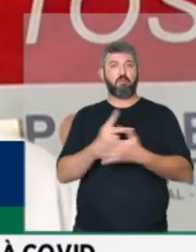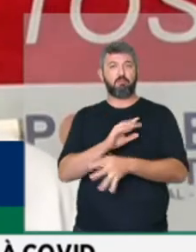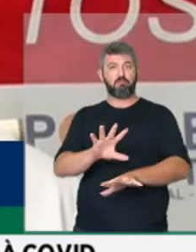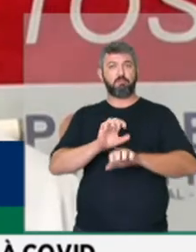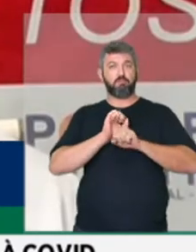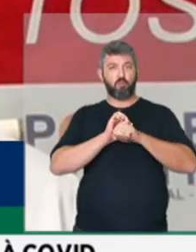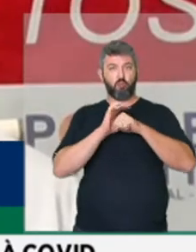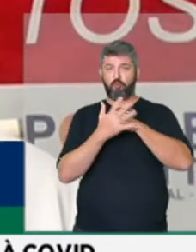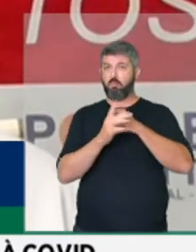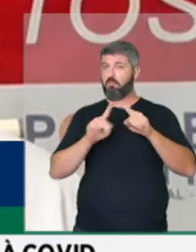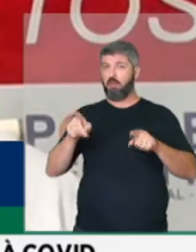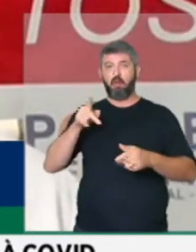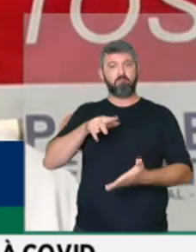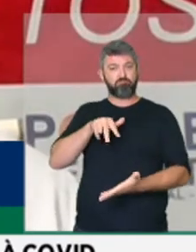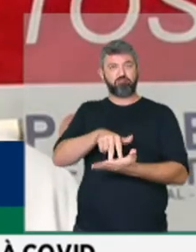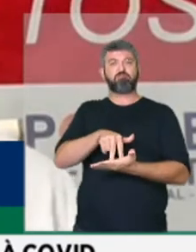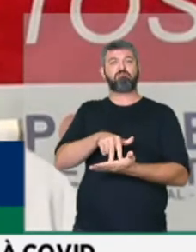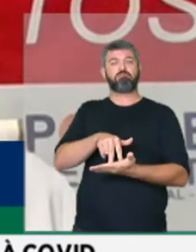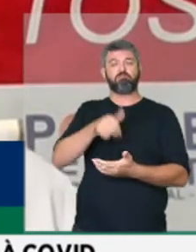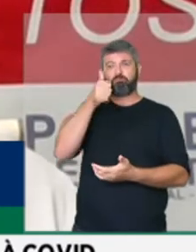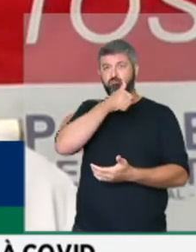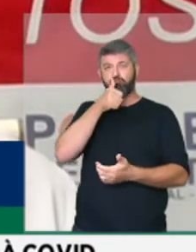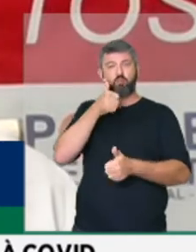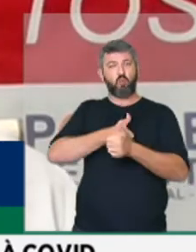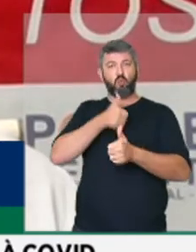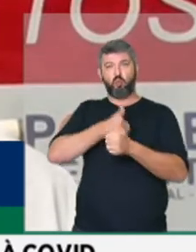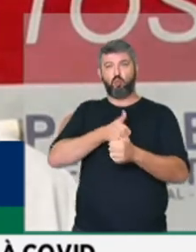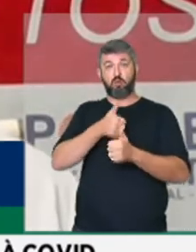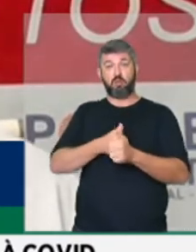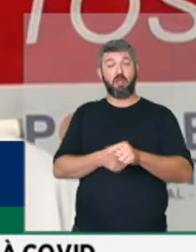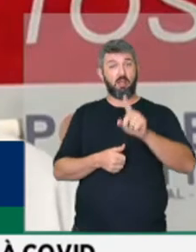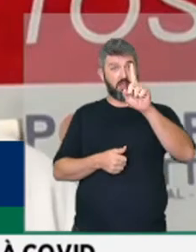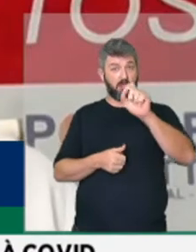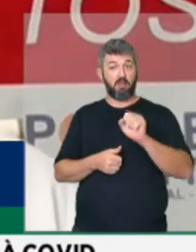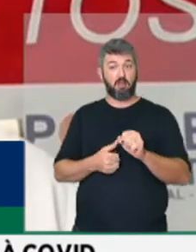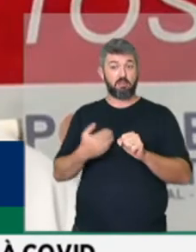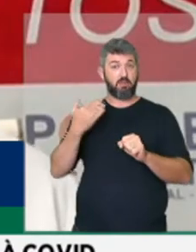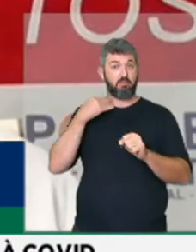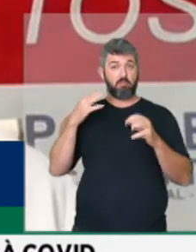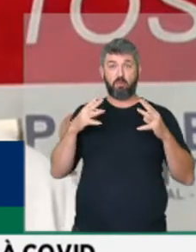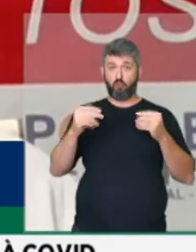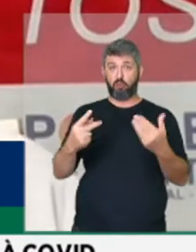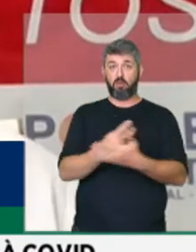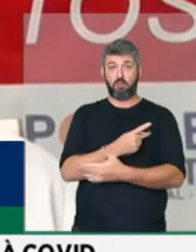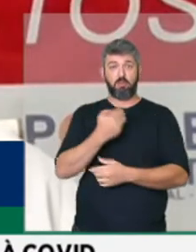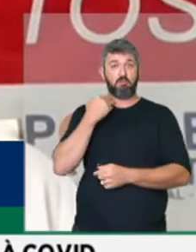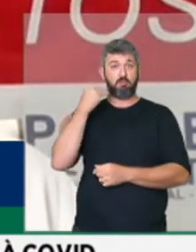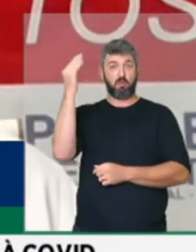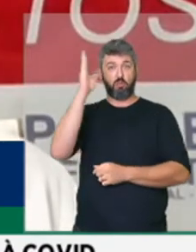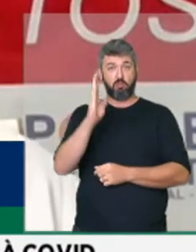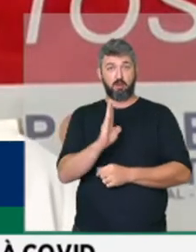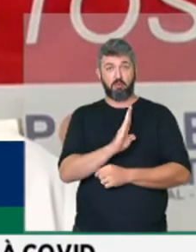SEU PROTESTO, ENFIM, RECLAMAM OS SEUS DIREITOS, SÃO TRABALHADORES QUE PRECISAM SER RECONHECIDOS, VALORIZADOS, RESPEITADOS, FAZEM UM TRABALHO ESSENCIAL NESSA HORA DA